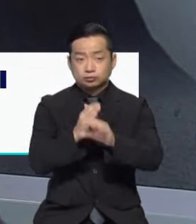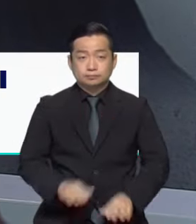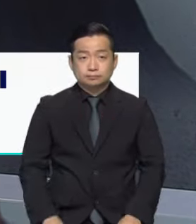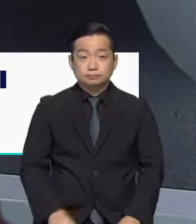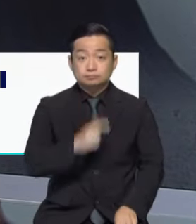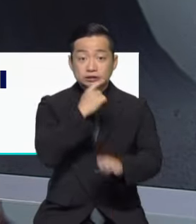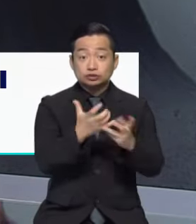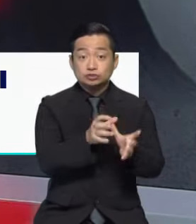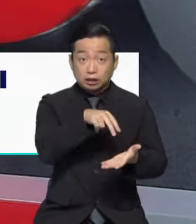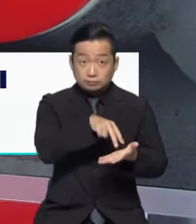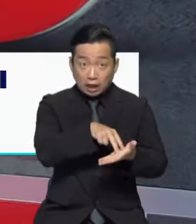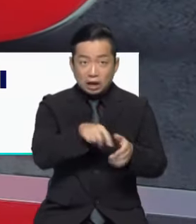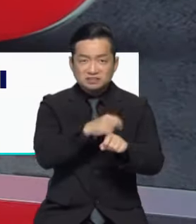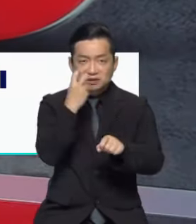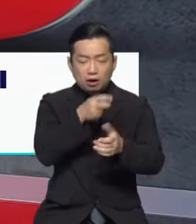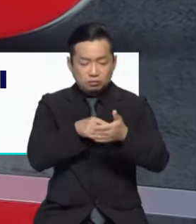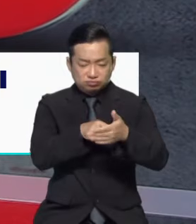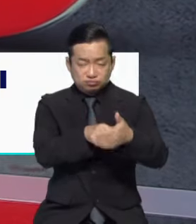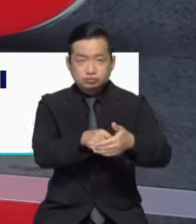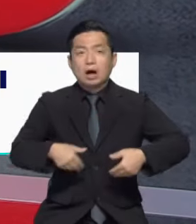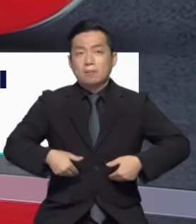민주당은 특검을 추진할 명분이 강해지고